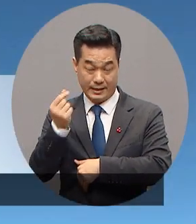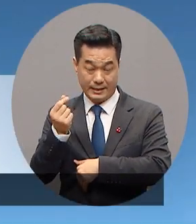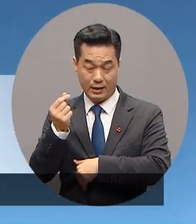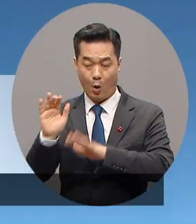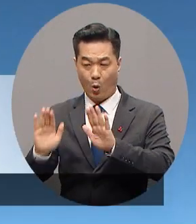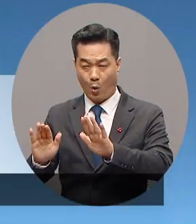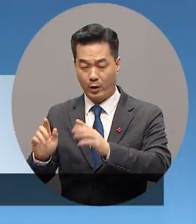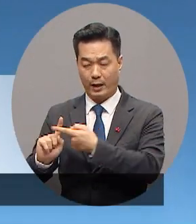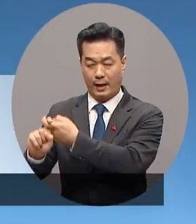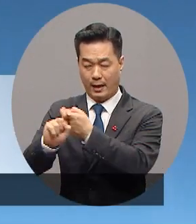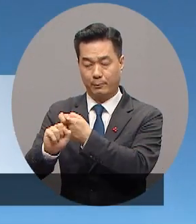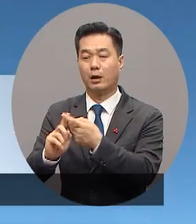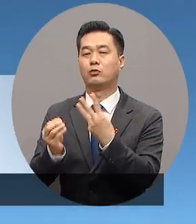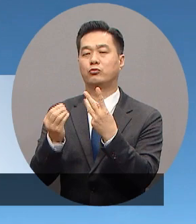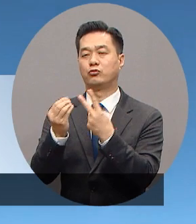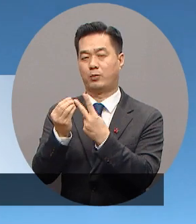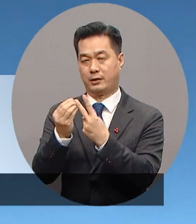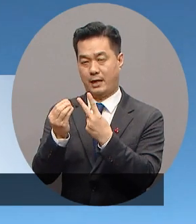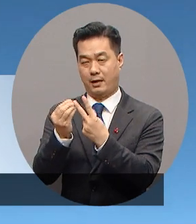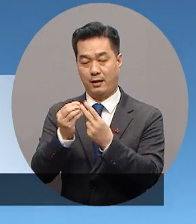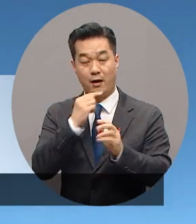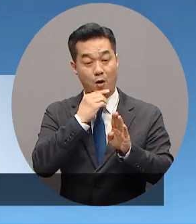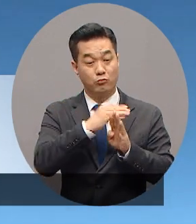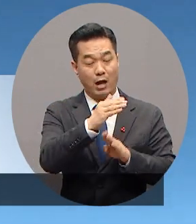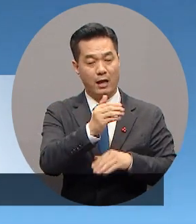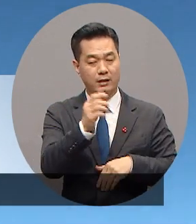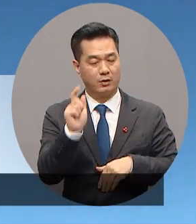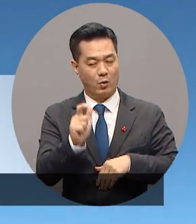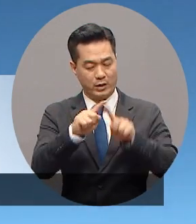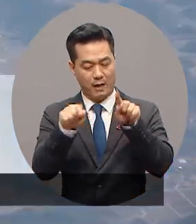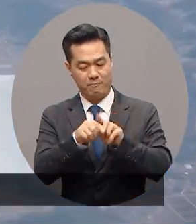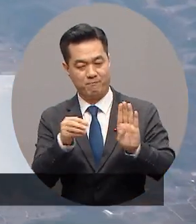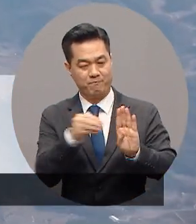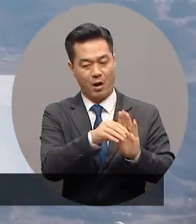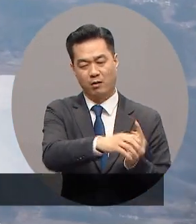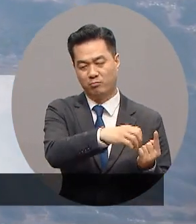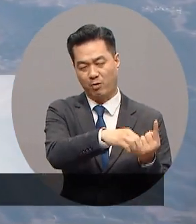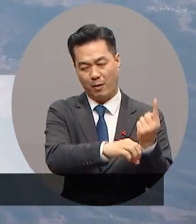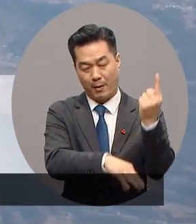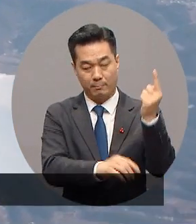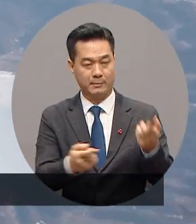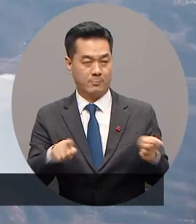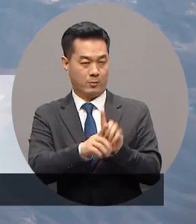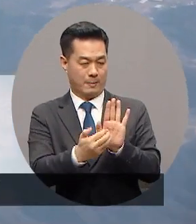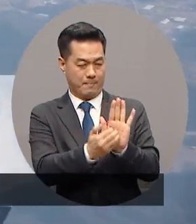한미일이 함께하는 공중 훈련은 올해 두 번째로 북한의 고체 추진 ICBM 발사 등에